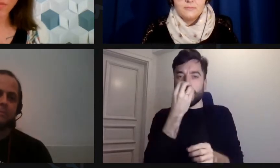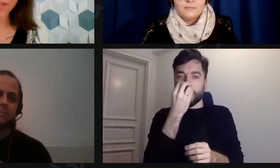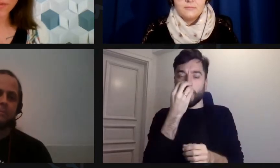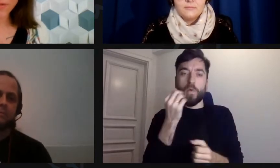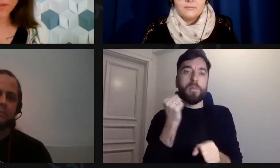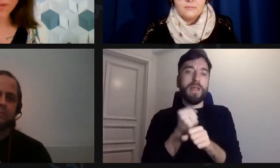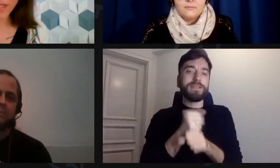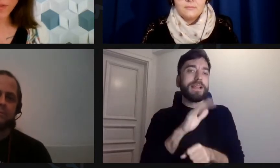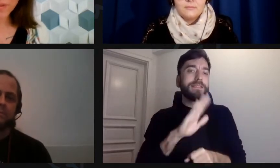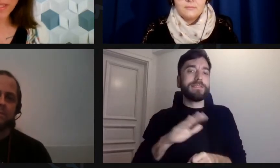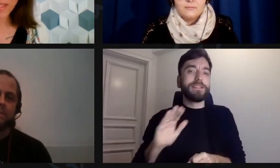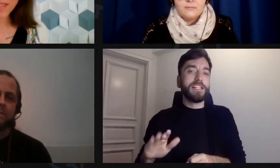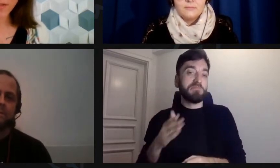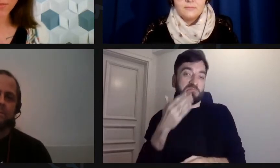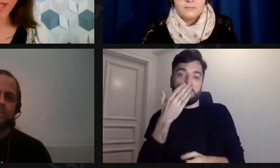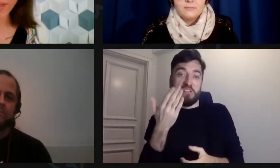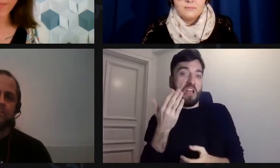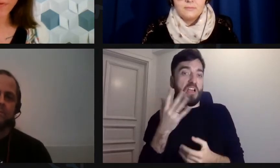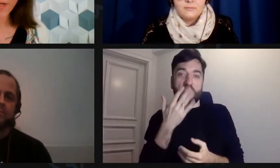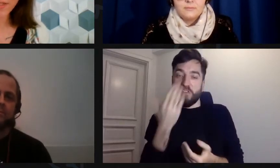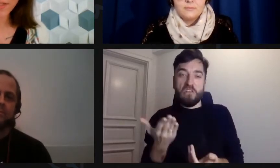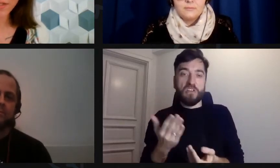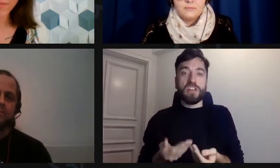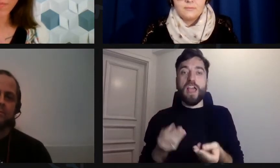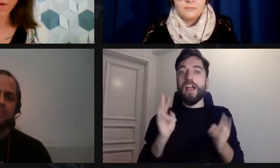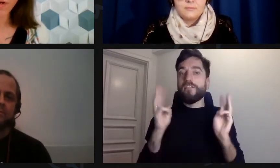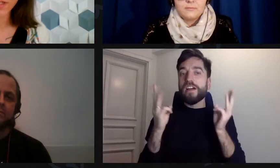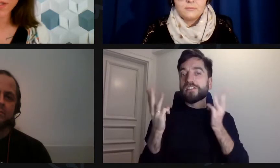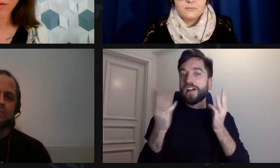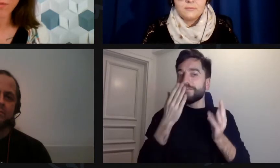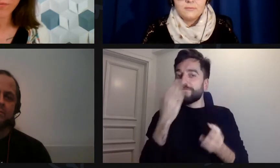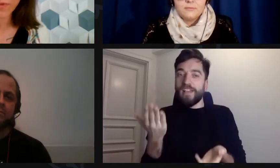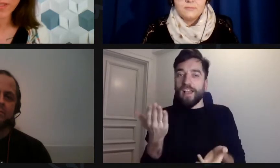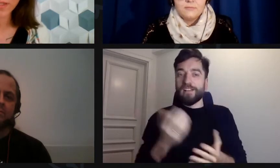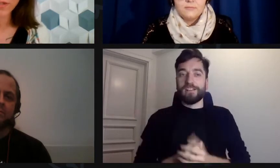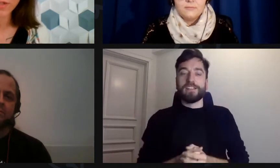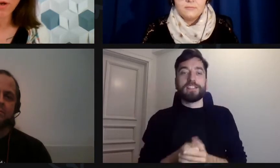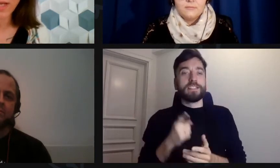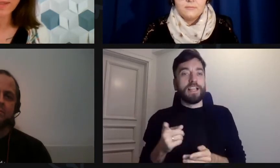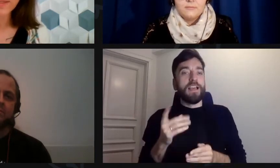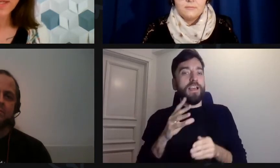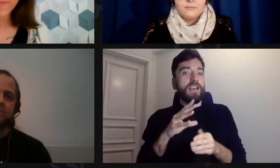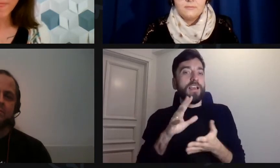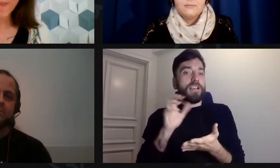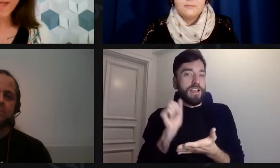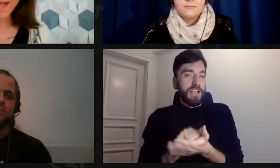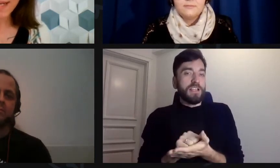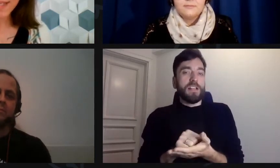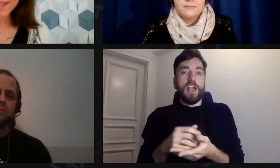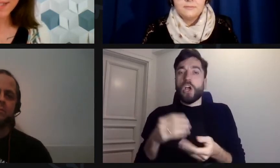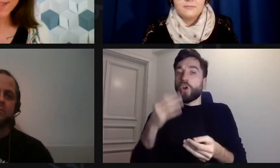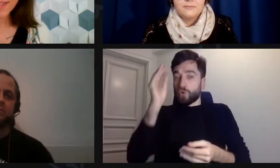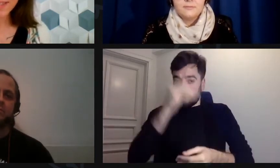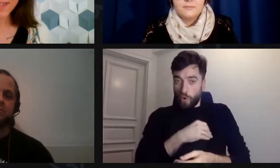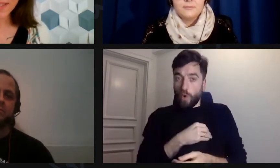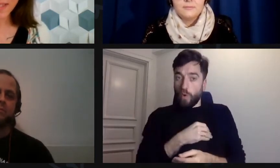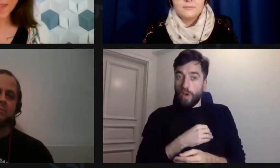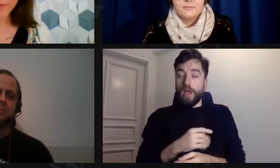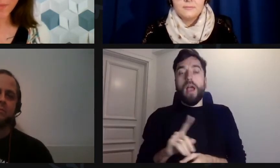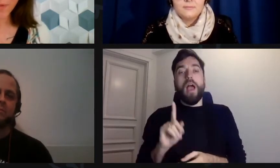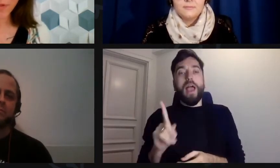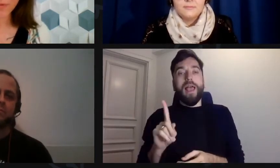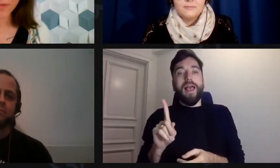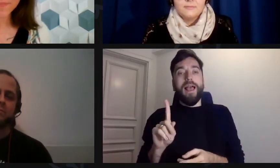jak dokładnie wyglądają zajęcia, które prowadzisz, bo one są w szkole, ale jednak nie na takich zajęciach przedmiotowych.